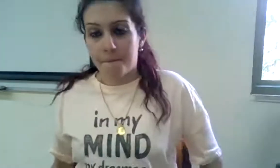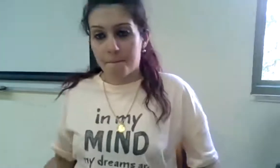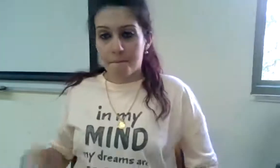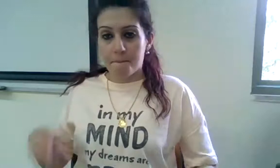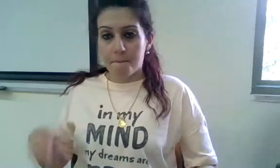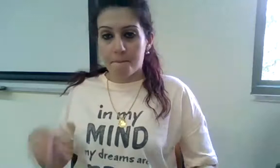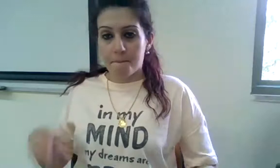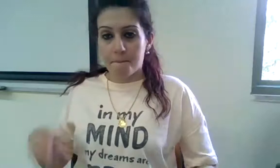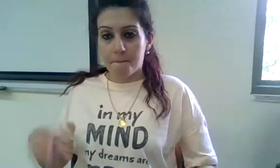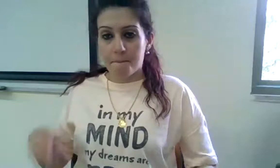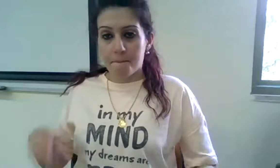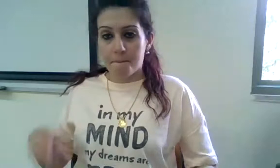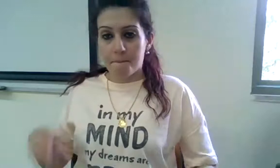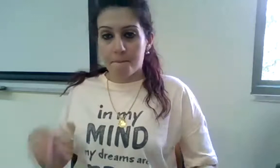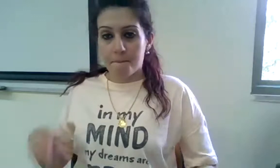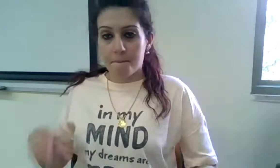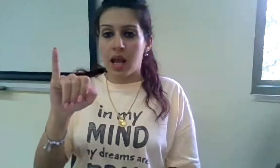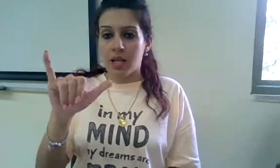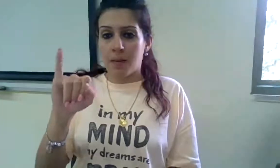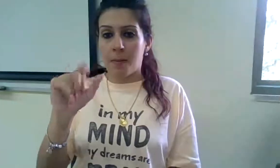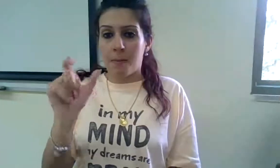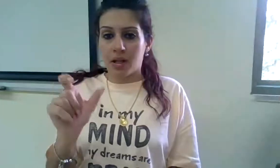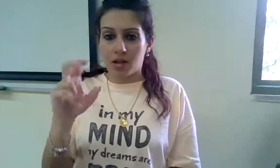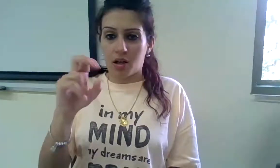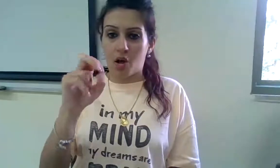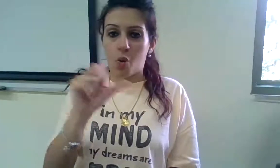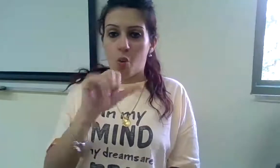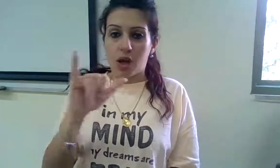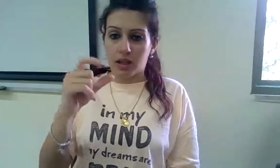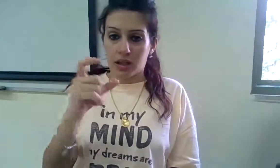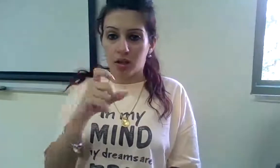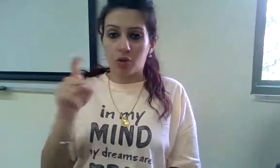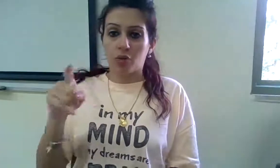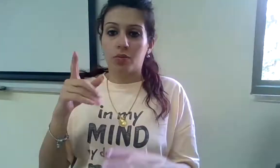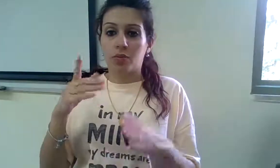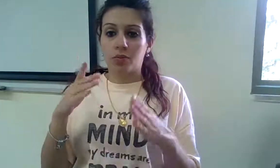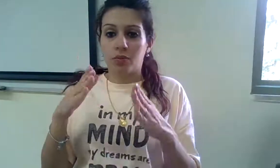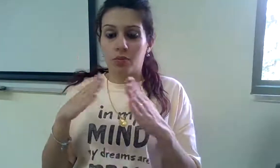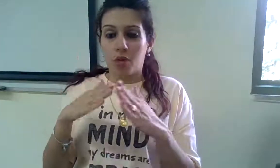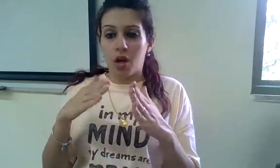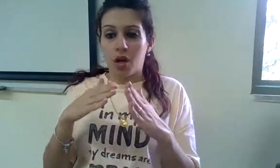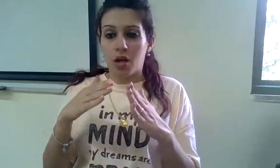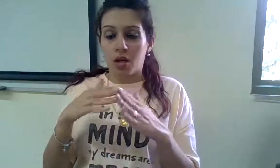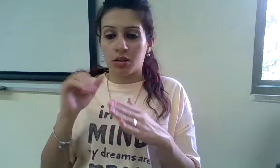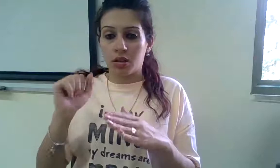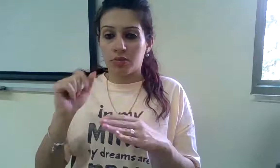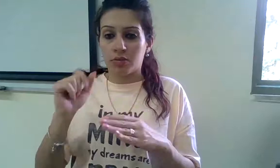مشارك آخر من منظمة غير حكومية محلية